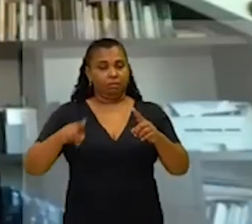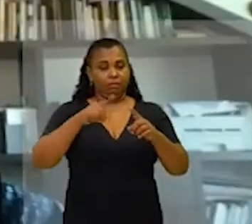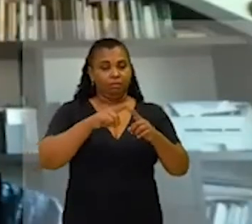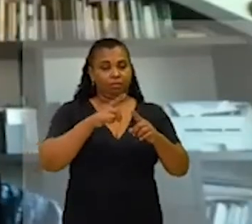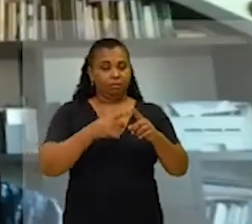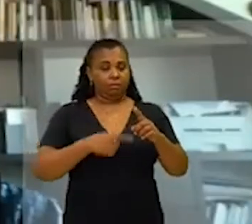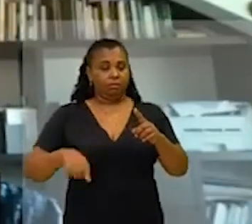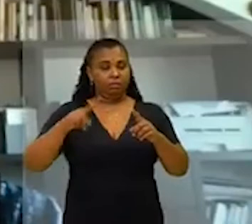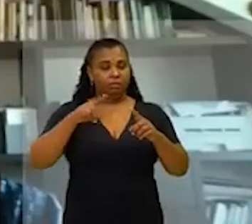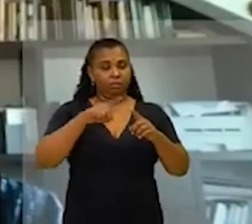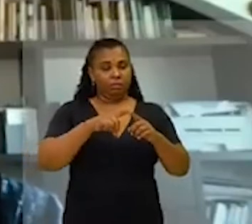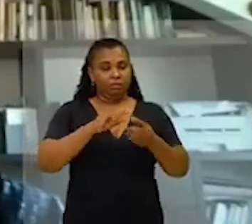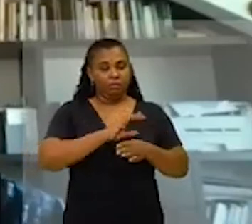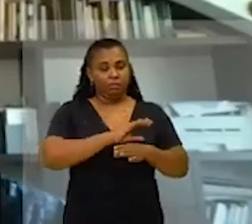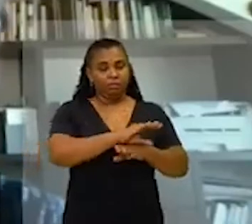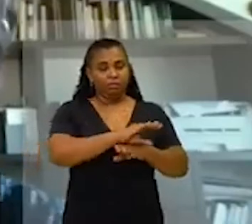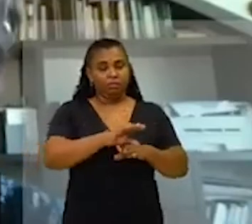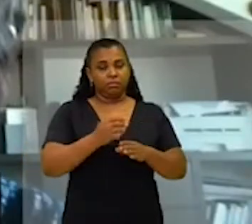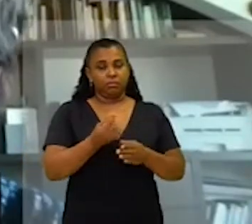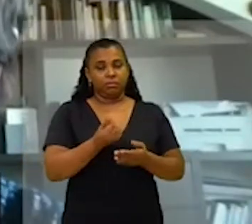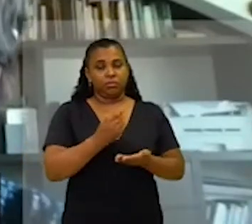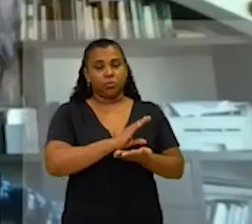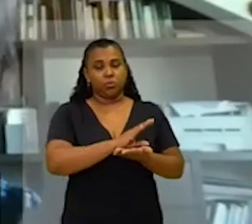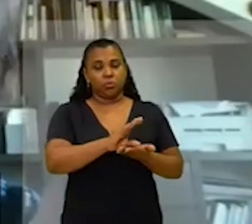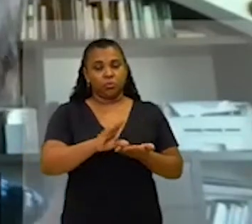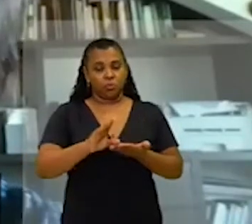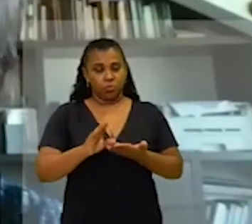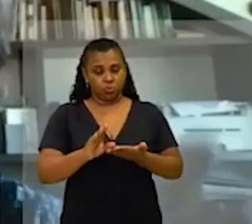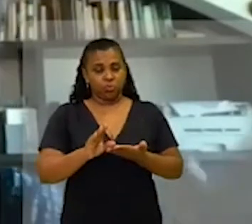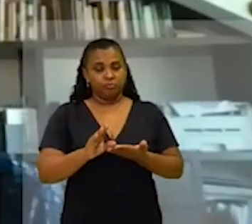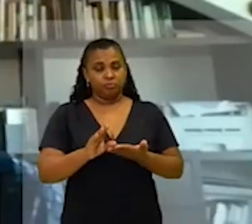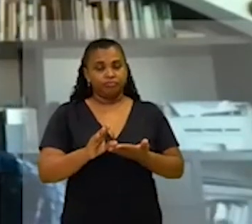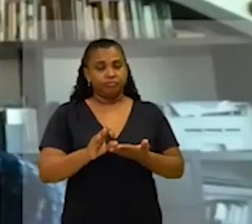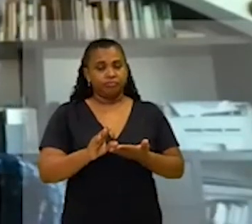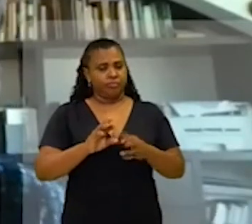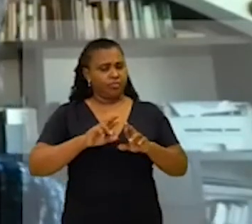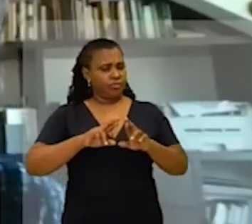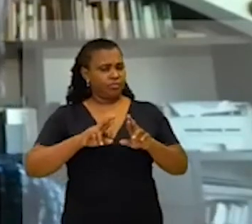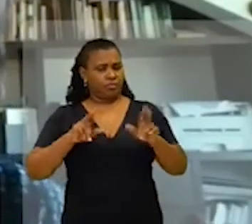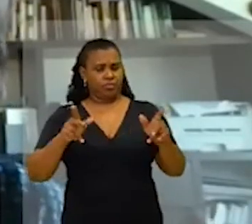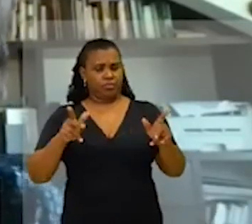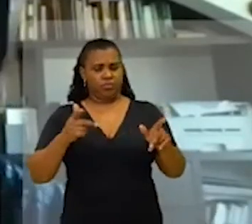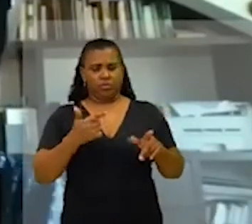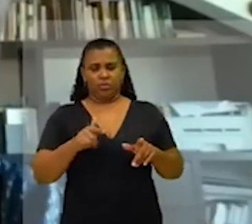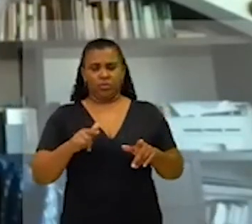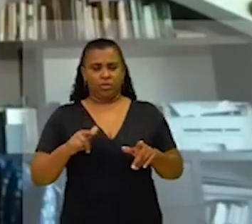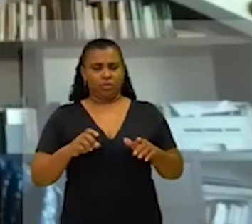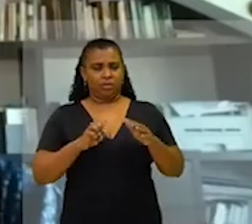partidos nas eleições não é muito distinta Da Lógica de isoladores privado como as empresas